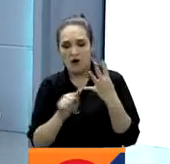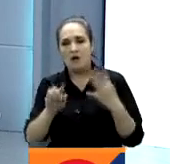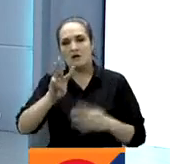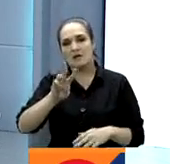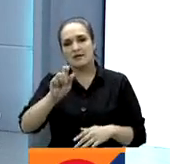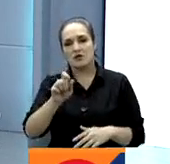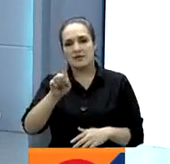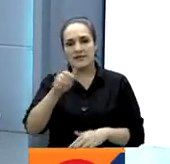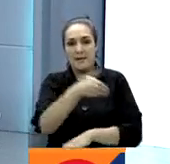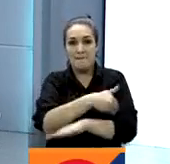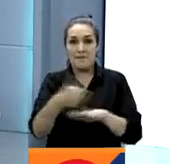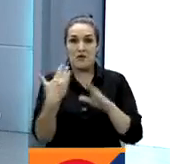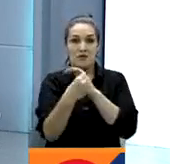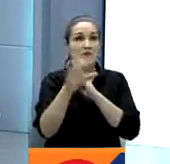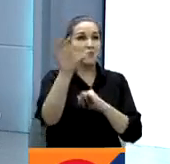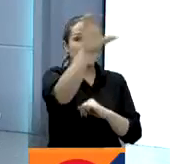AOI LA CIFRA ES DE 3.6